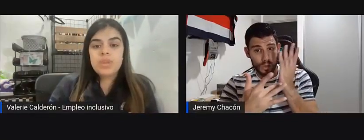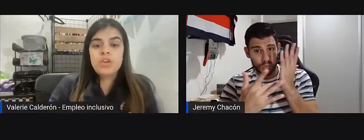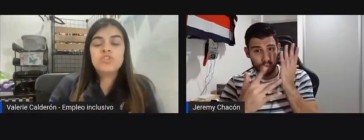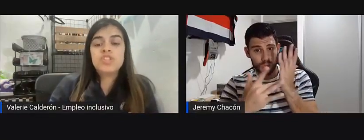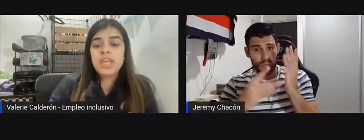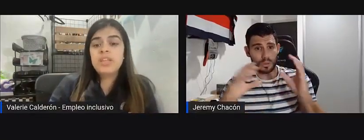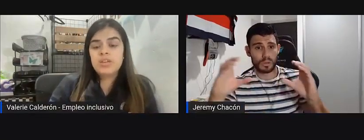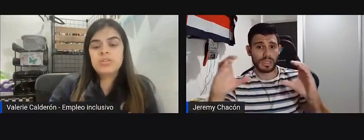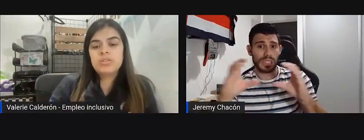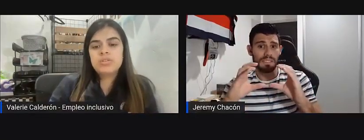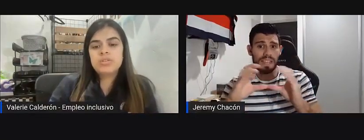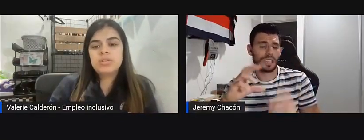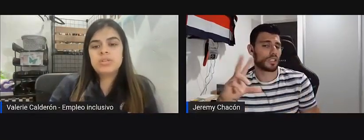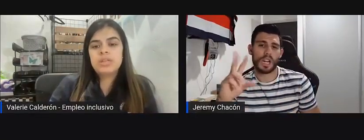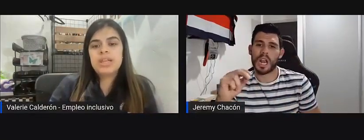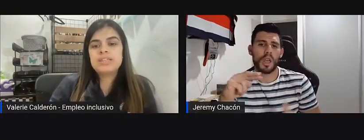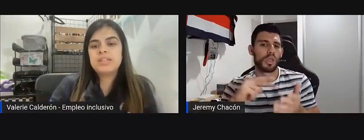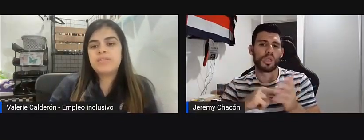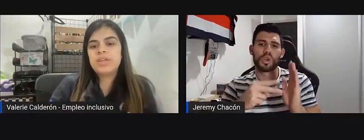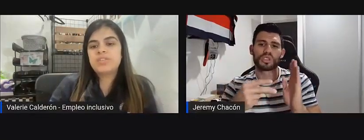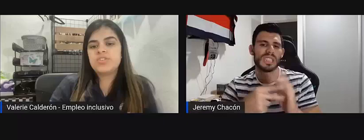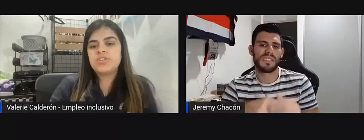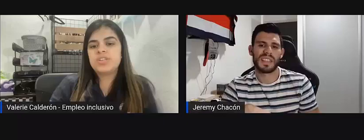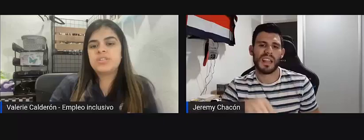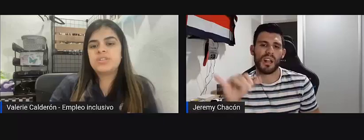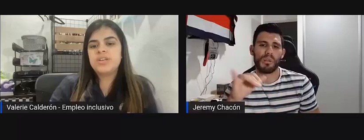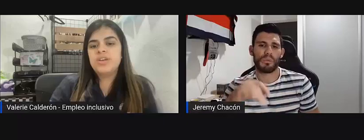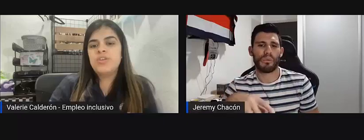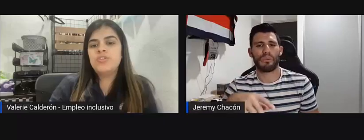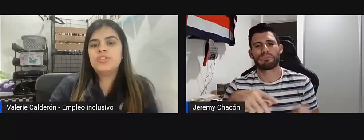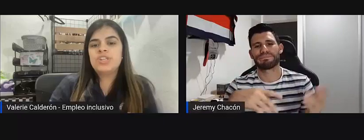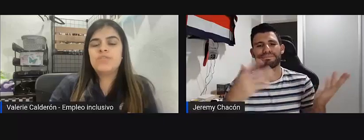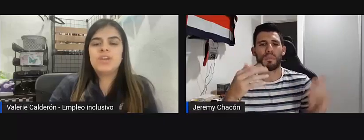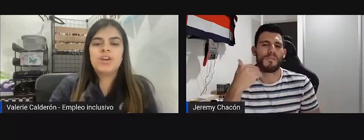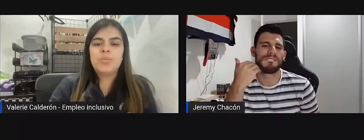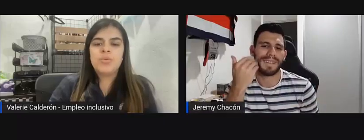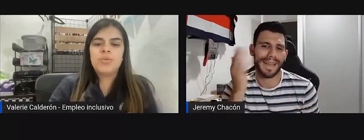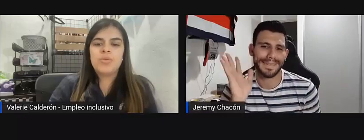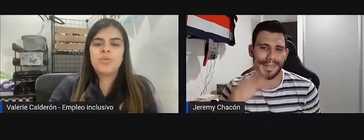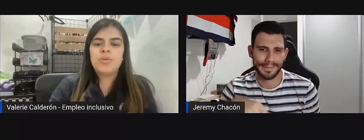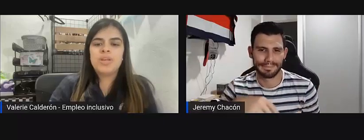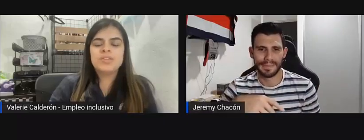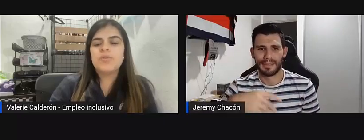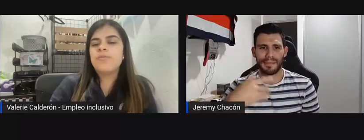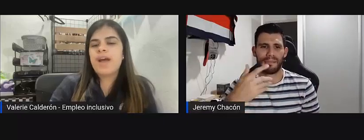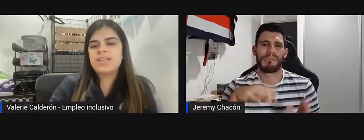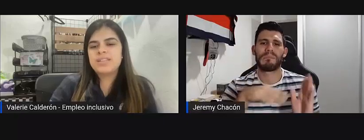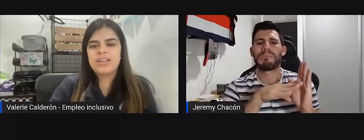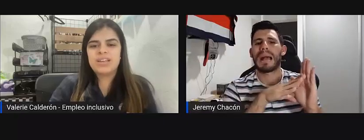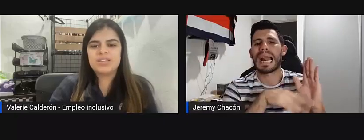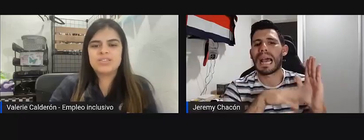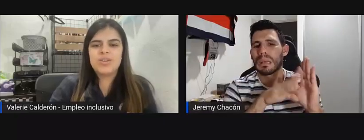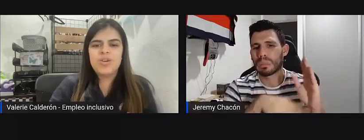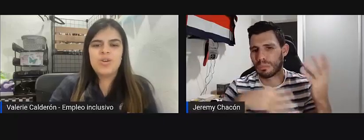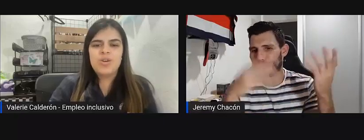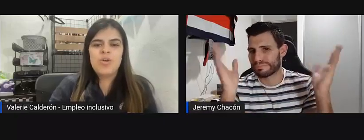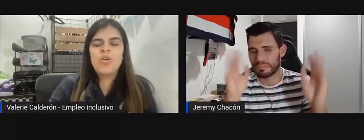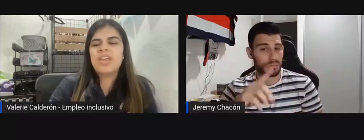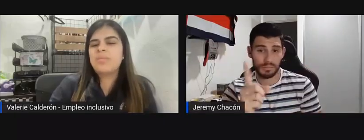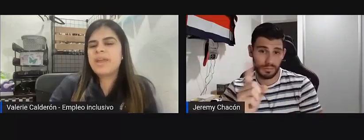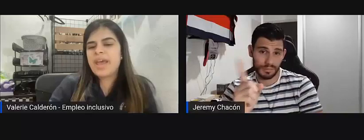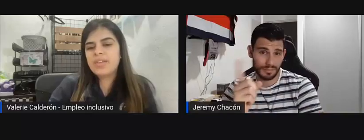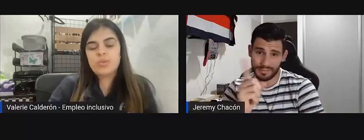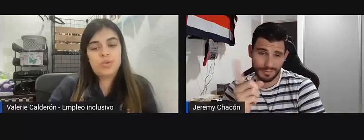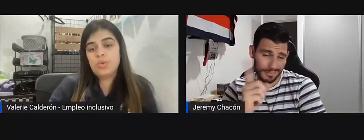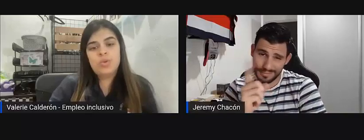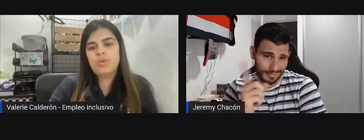los técnicos y la certificaciones no significa como que son fáciles o que es barato No no no